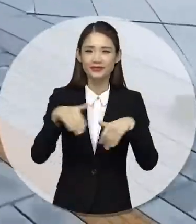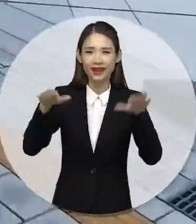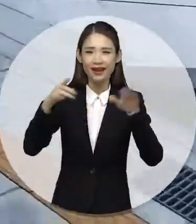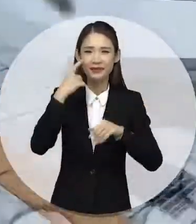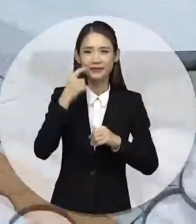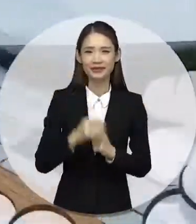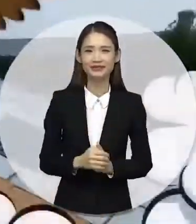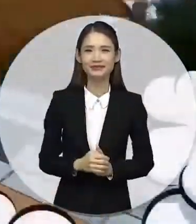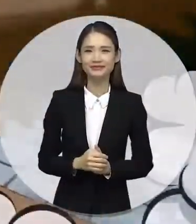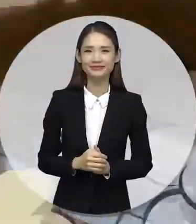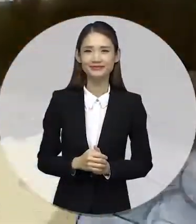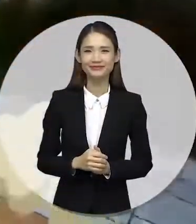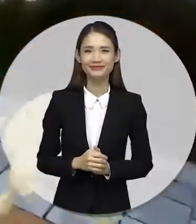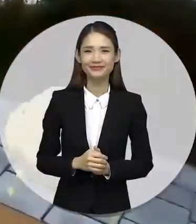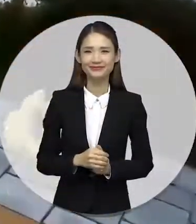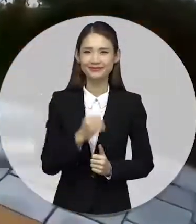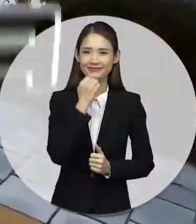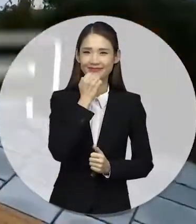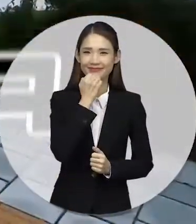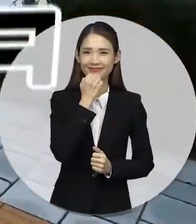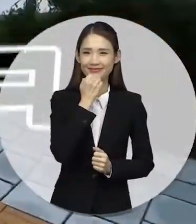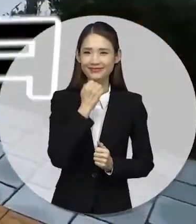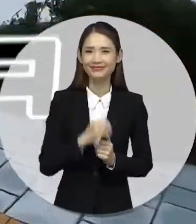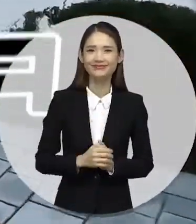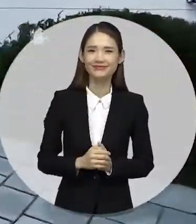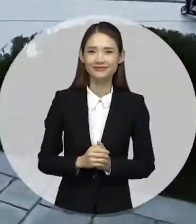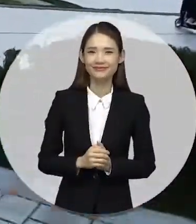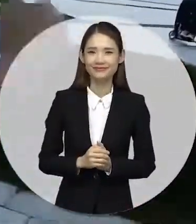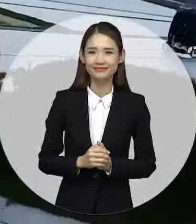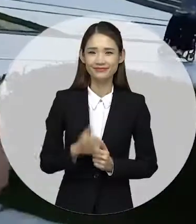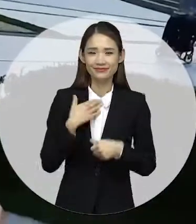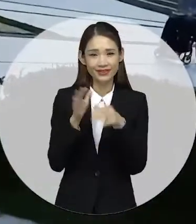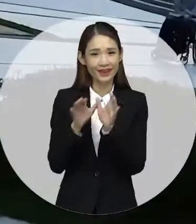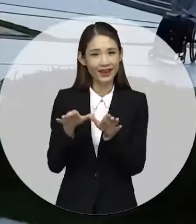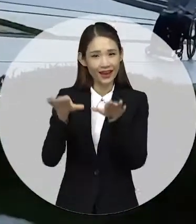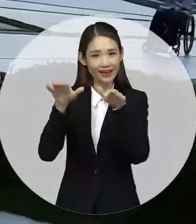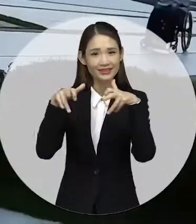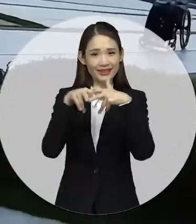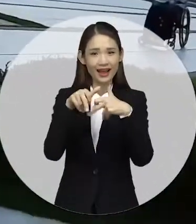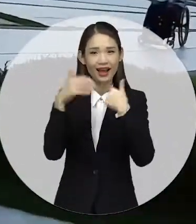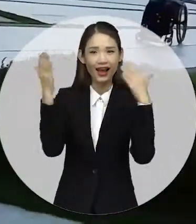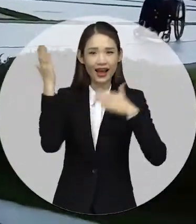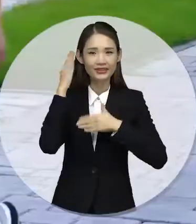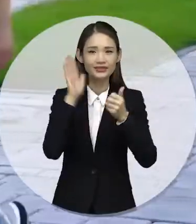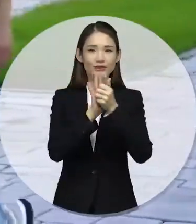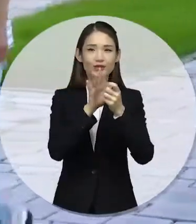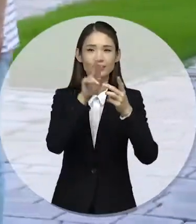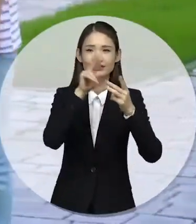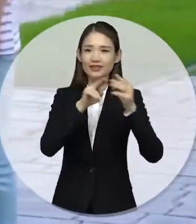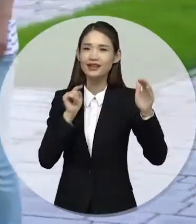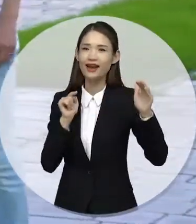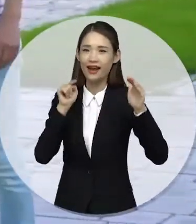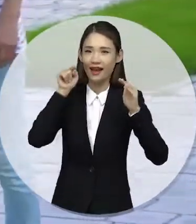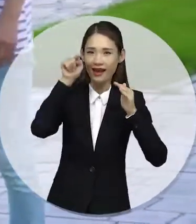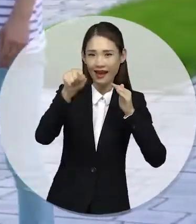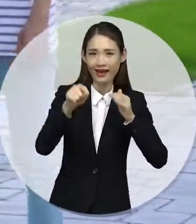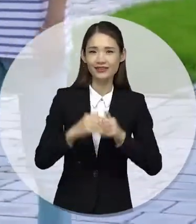김한솔 : 잠시만, 날았어! 난 날아서 장애 학생지원센터로 가겠어. 김소희 : 고고! 김한솔 : 고고!